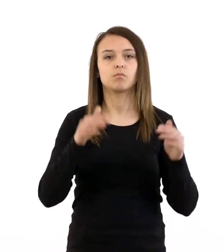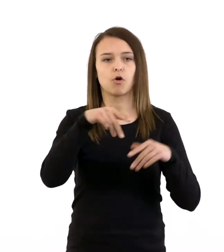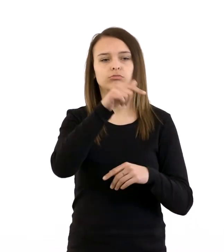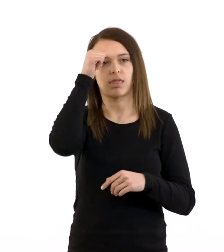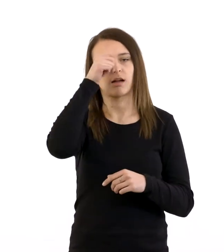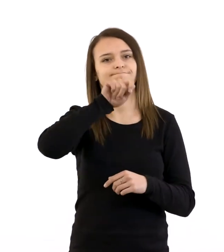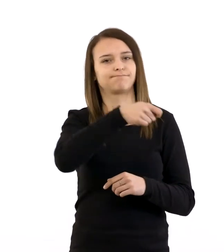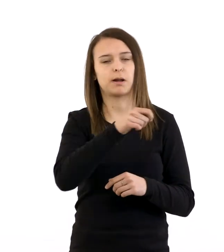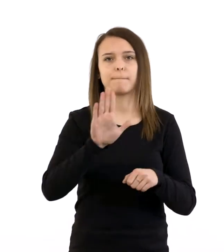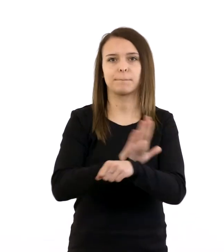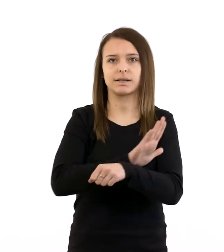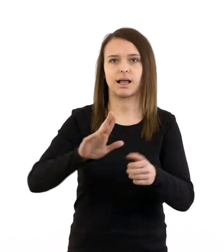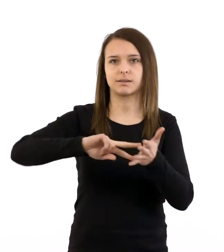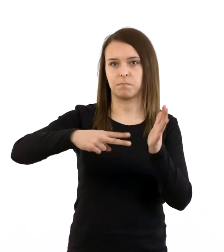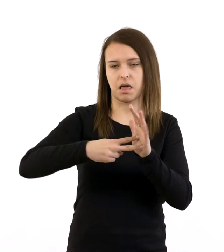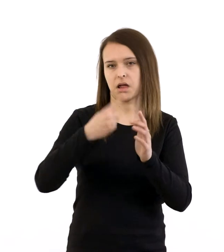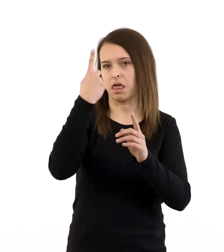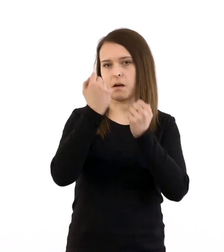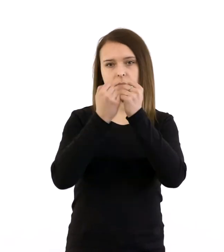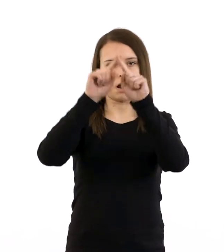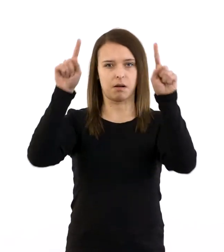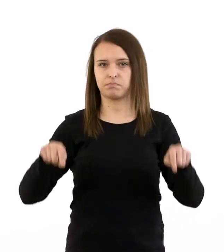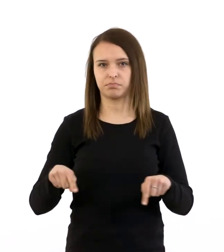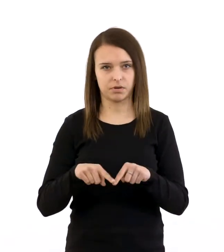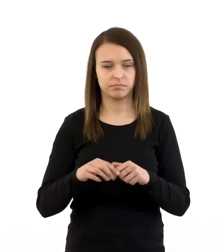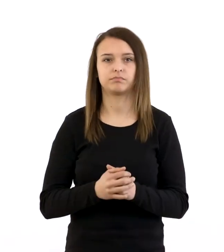Można go nazwać biznesplanem na jednej kartce.